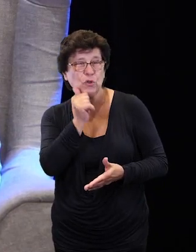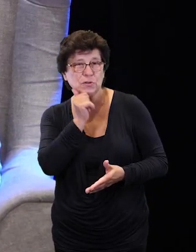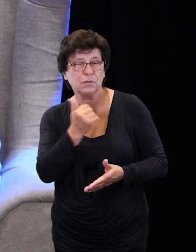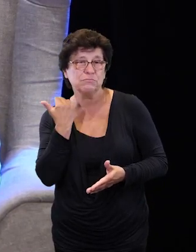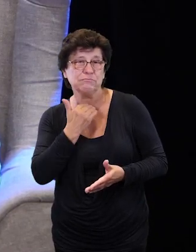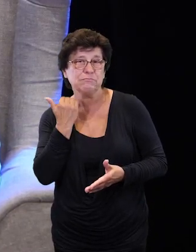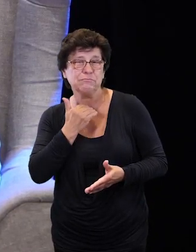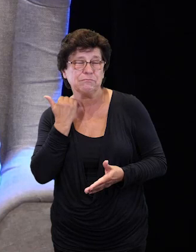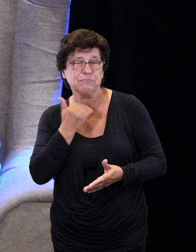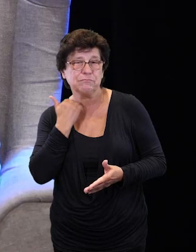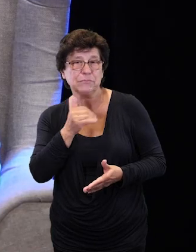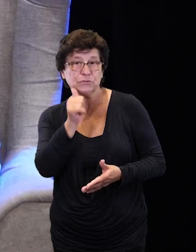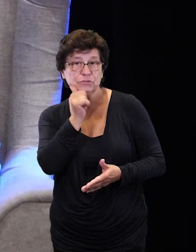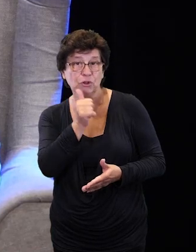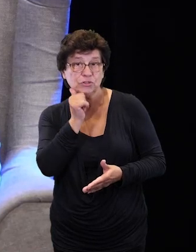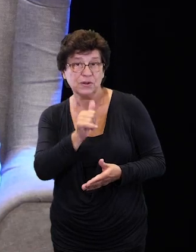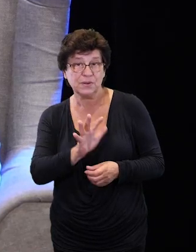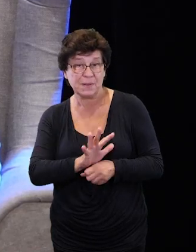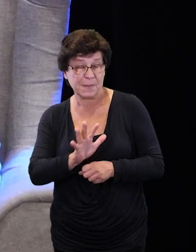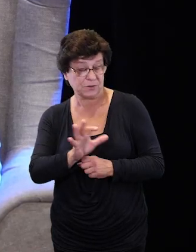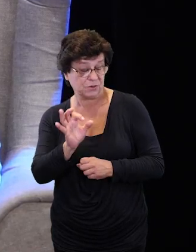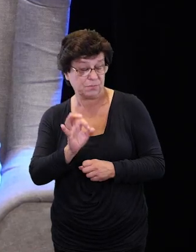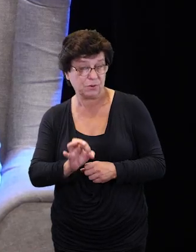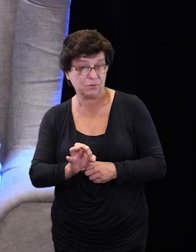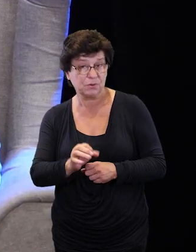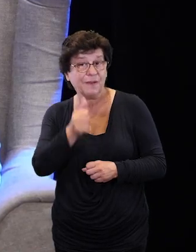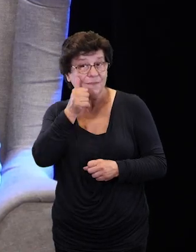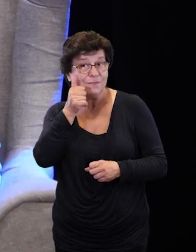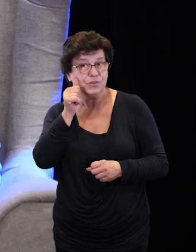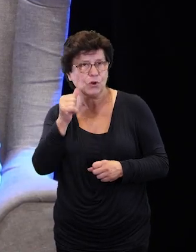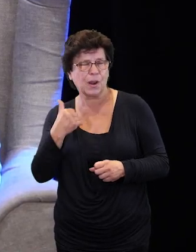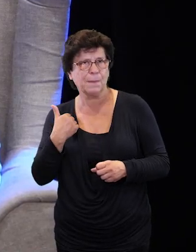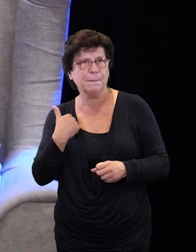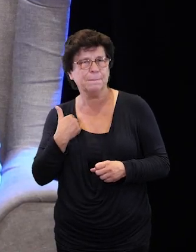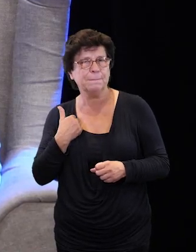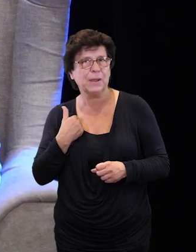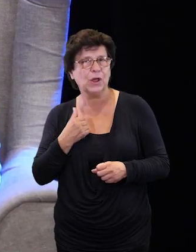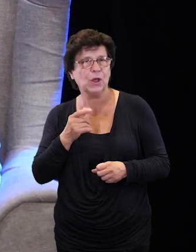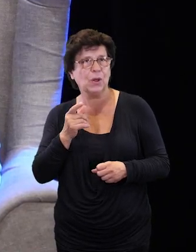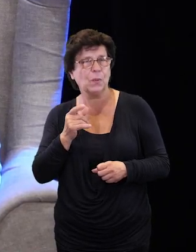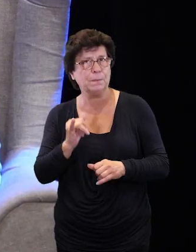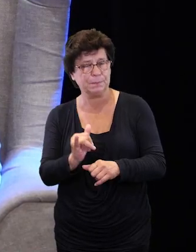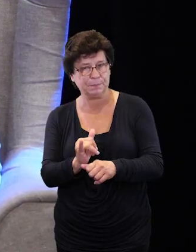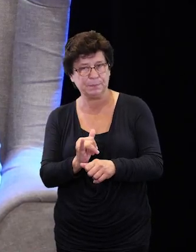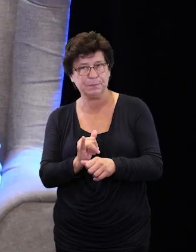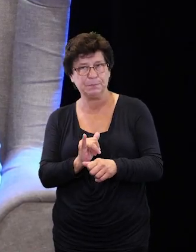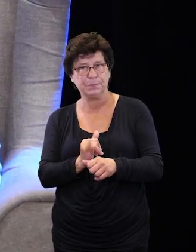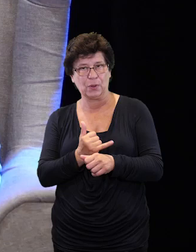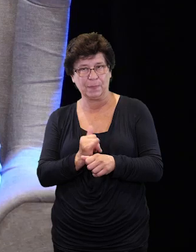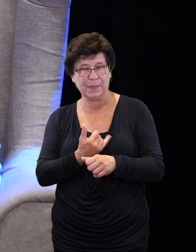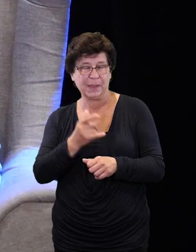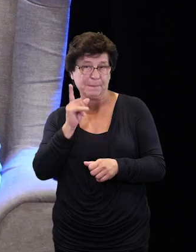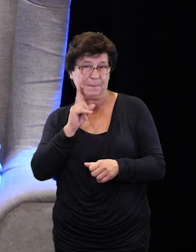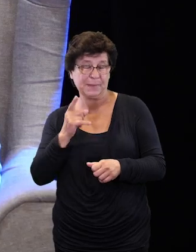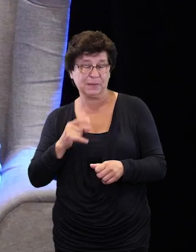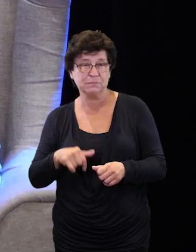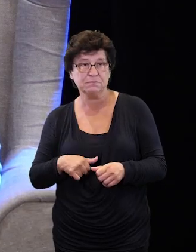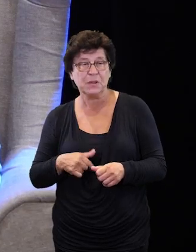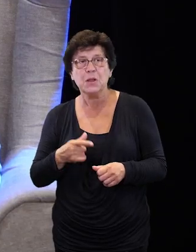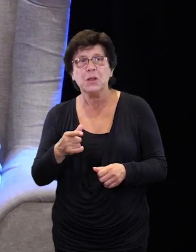Codziennie. I wczoraj był taki pan... Wczoraj był piątek. I rozmawiam z nim, on nie pije alkoholu.